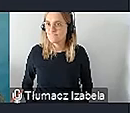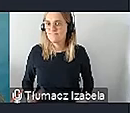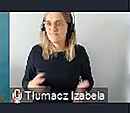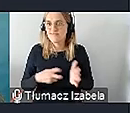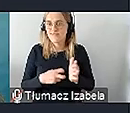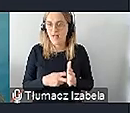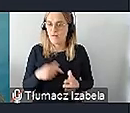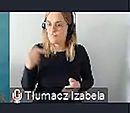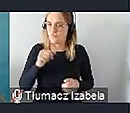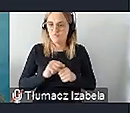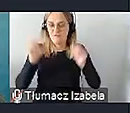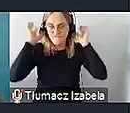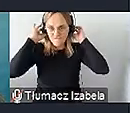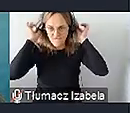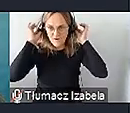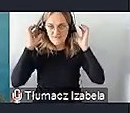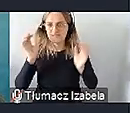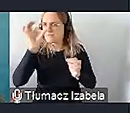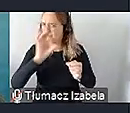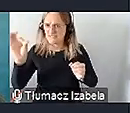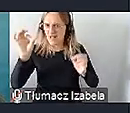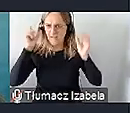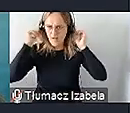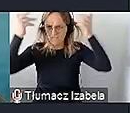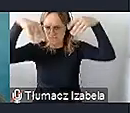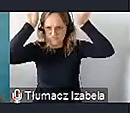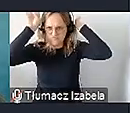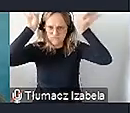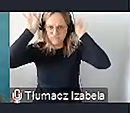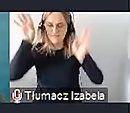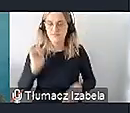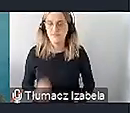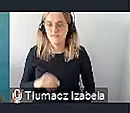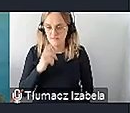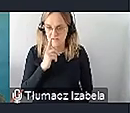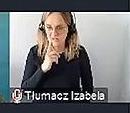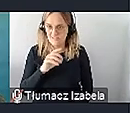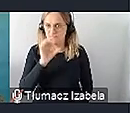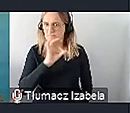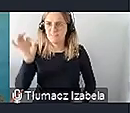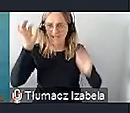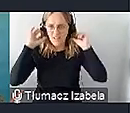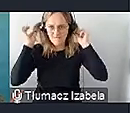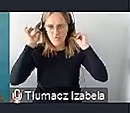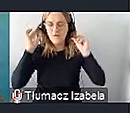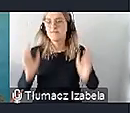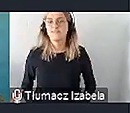Muszą być włosy, ale takie specyficzne, rozwiane. O tym pisze pani Anna. Super. Czyli czupryna, inaczej mówiąc.